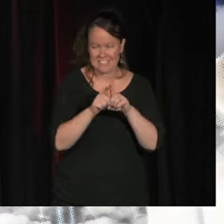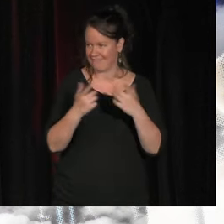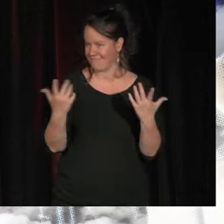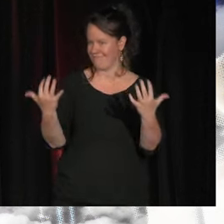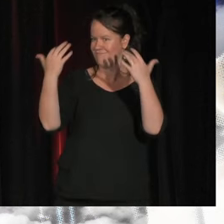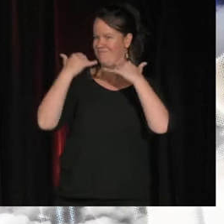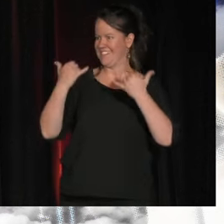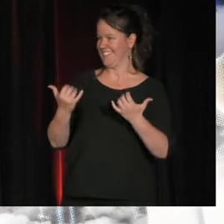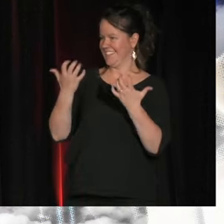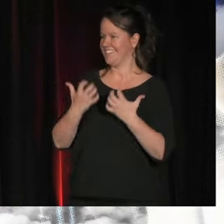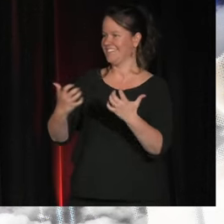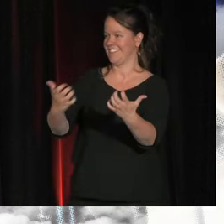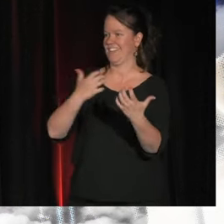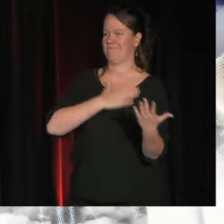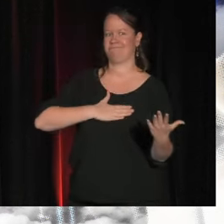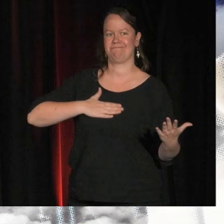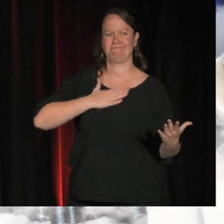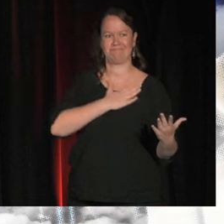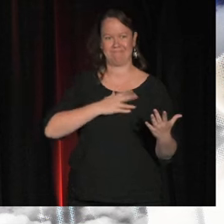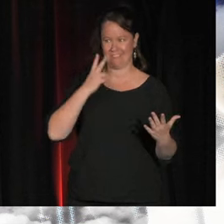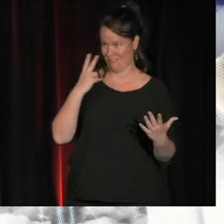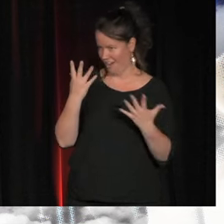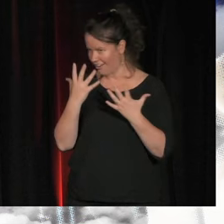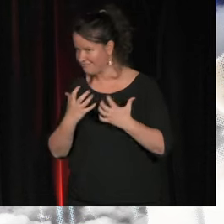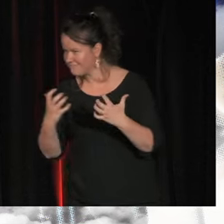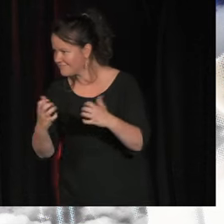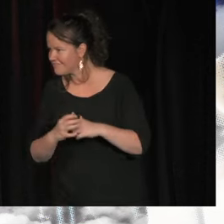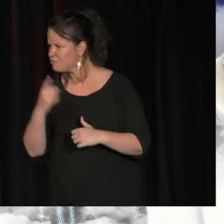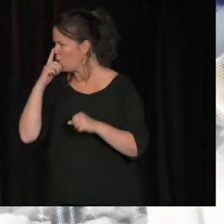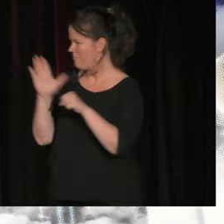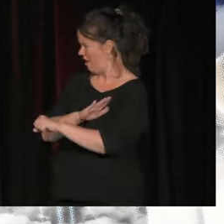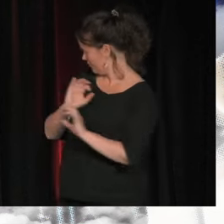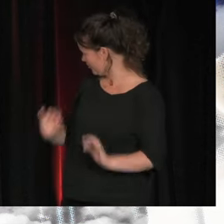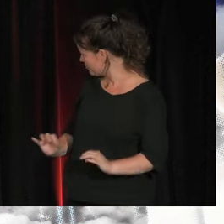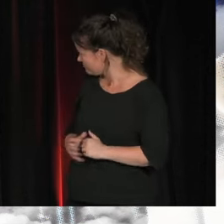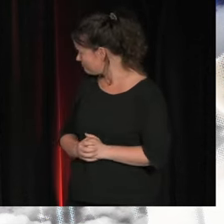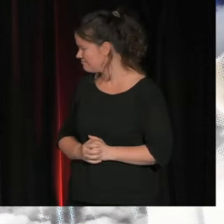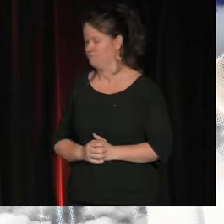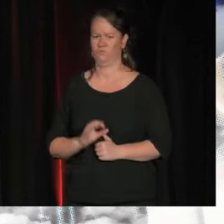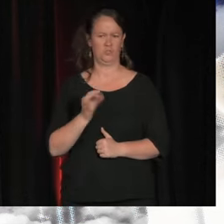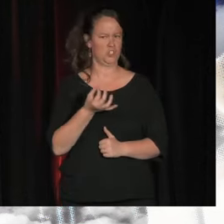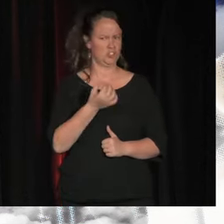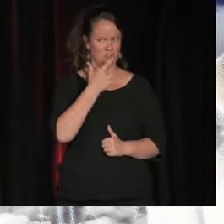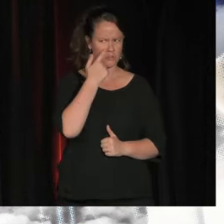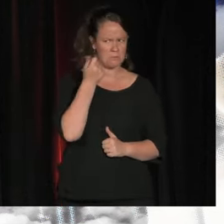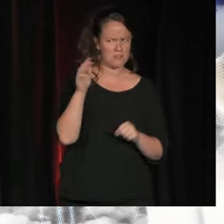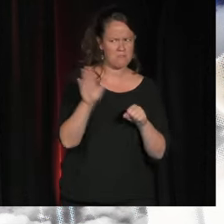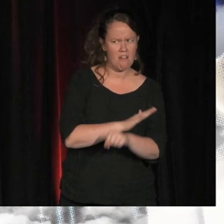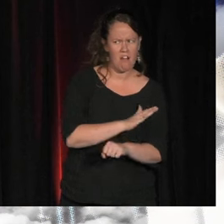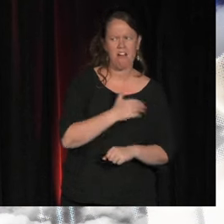On est très contents de vous voir, nombreux et nombreuses. Est-ce qu'on peut dire que la salle est pleine ? Quasi. On y est presque.